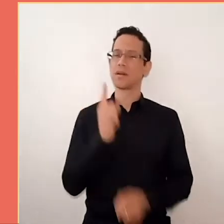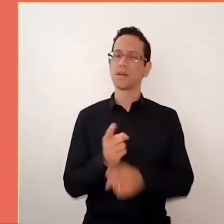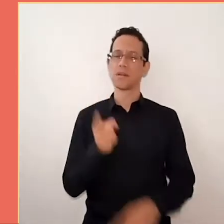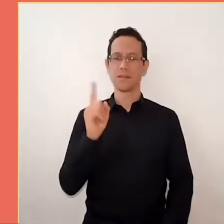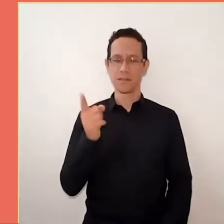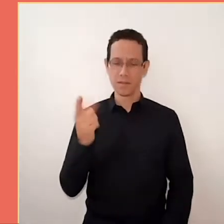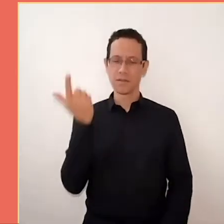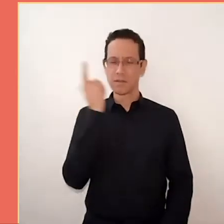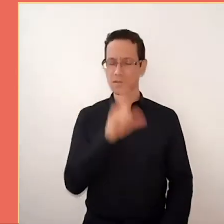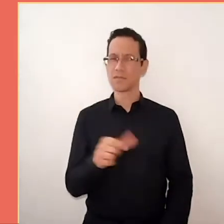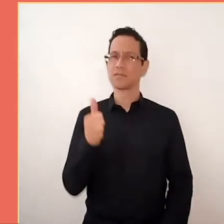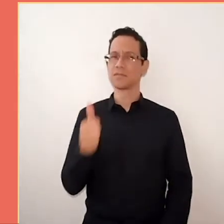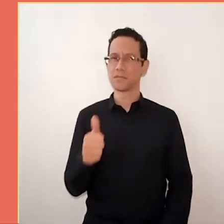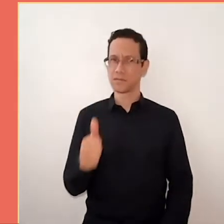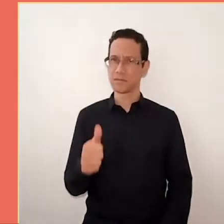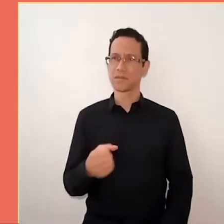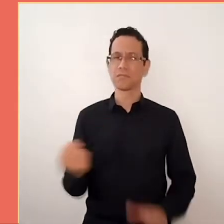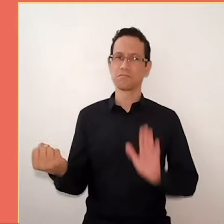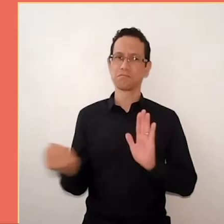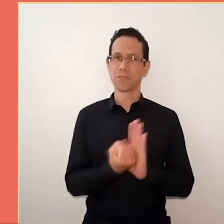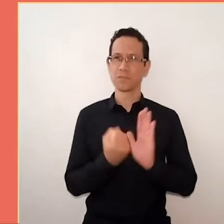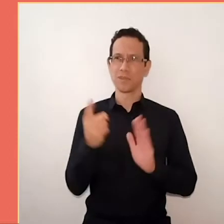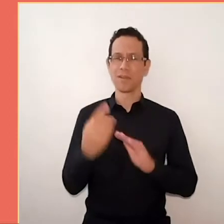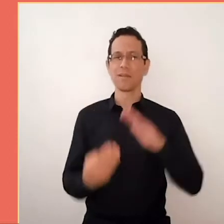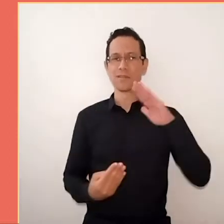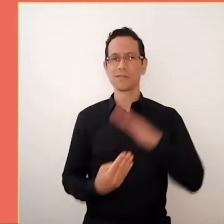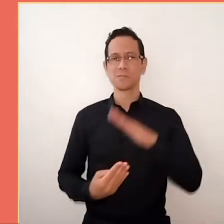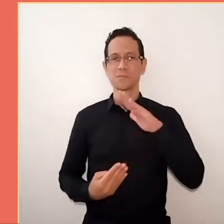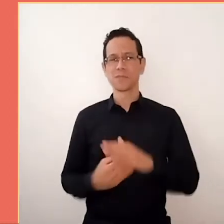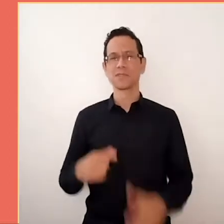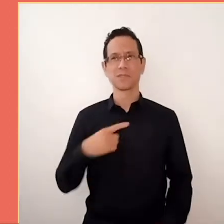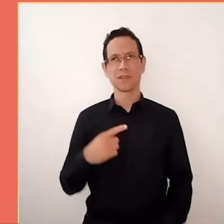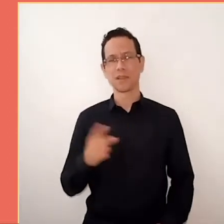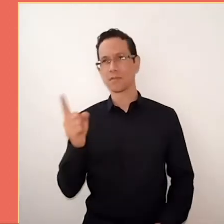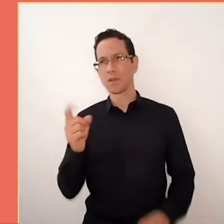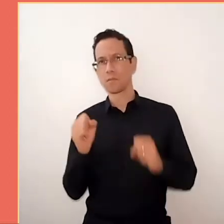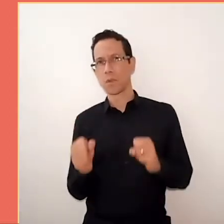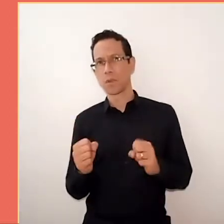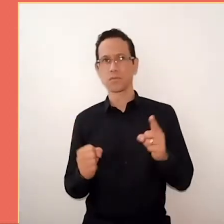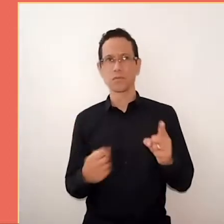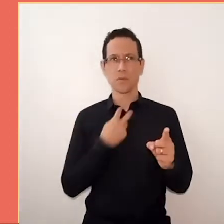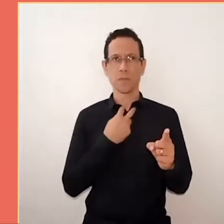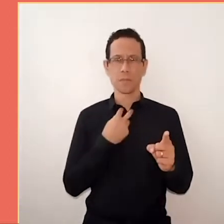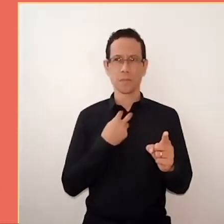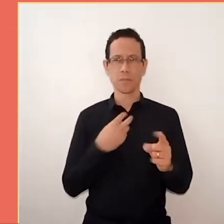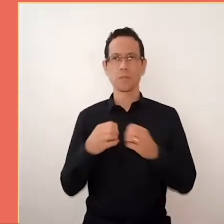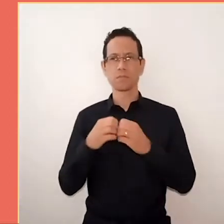agora a liberdade ela está marcada por esses limites de… Do outro, do que eu posso, de como eu prejudico o outro ou não,